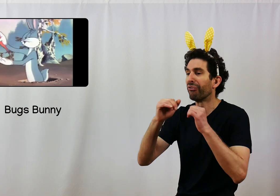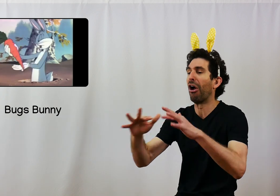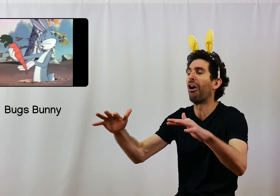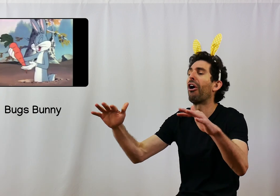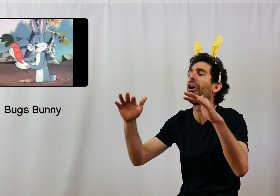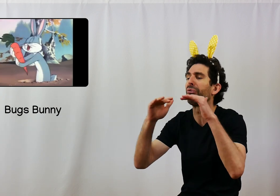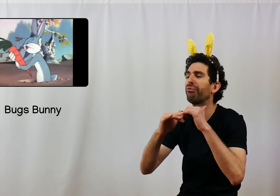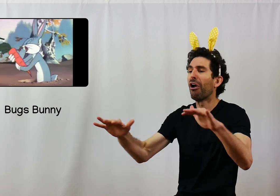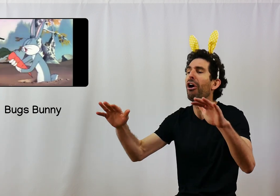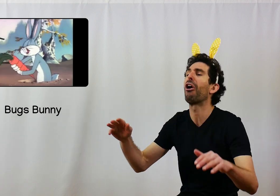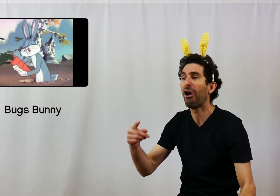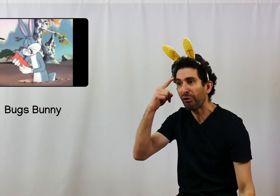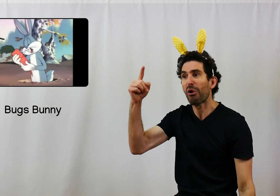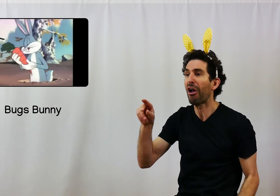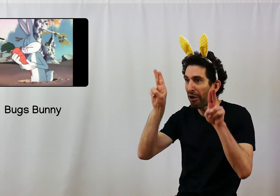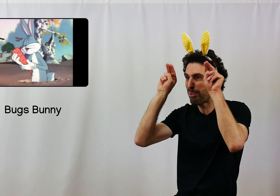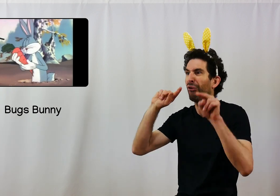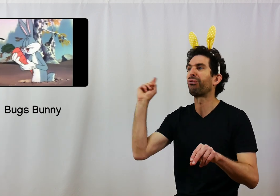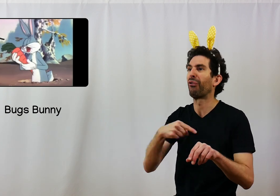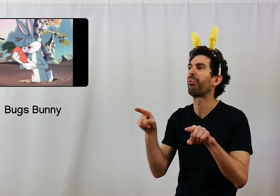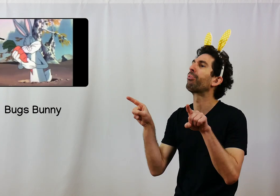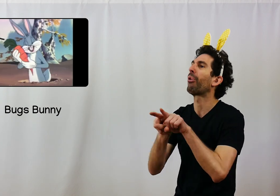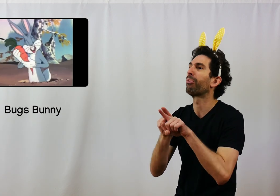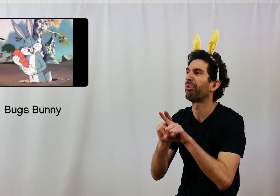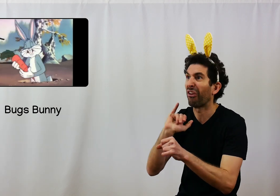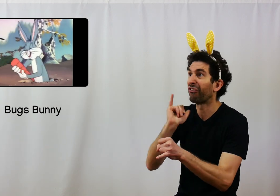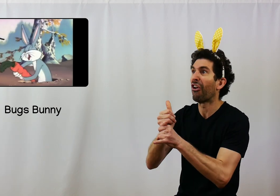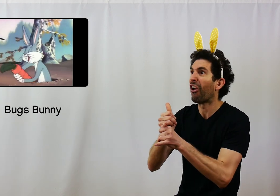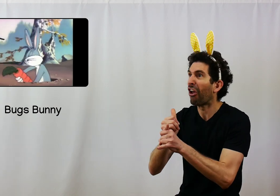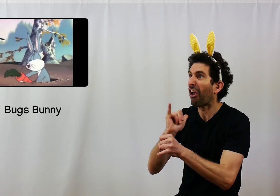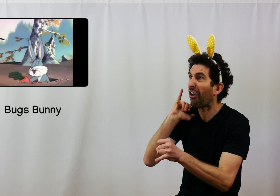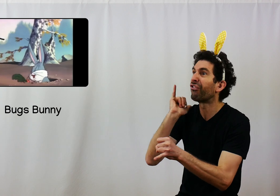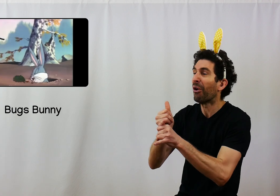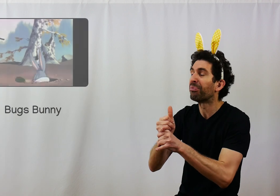Il a fait croire que tous les lapins sont pareils alors que c'est faux.